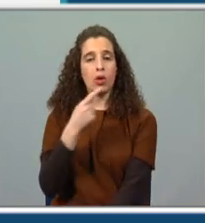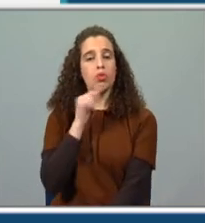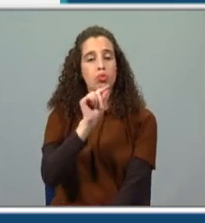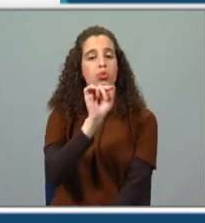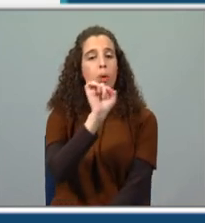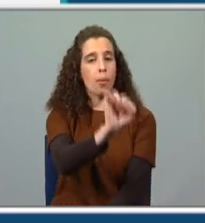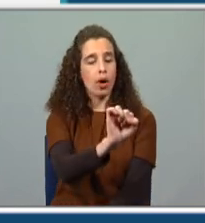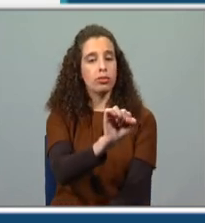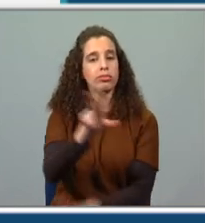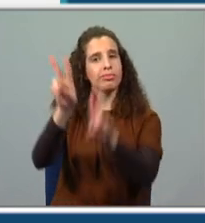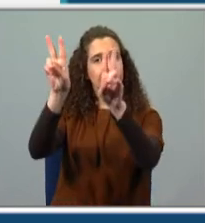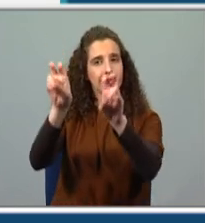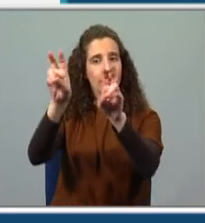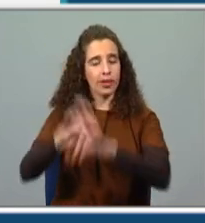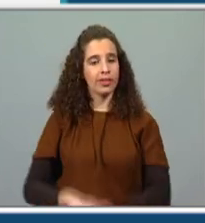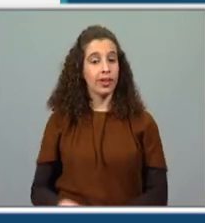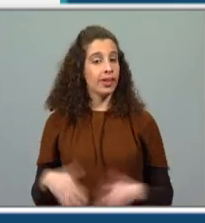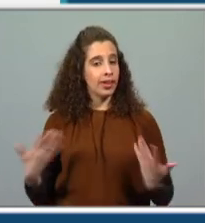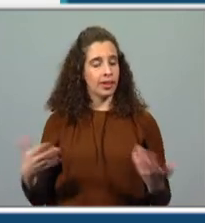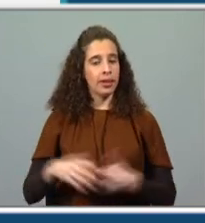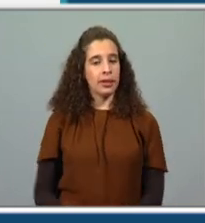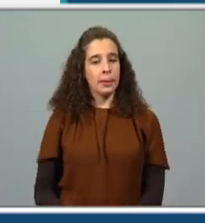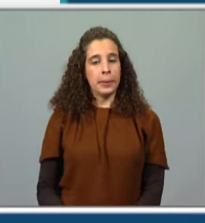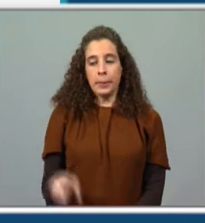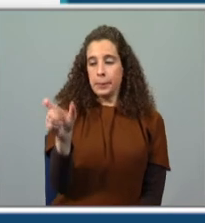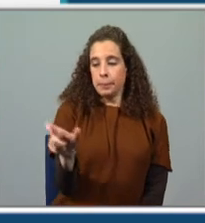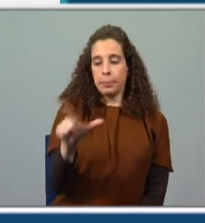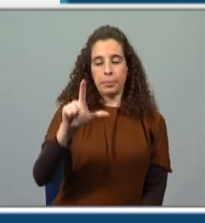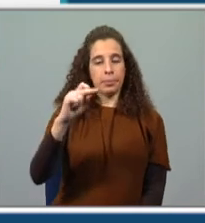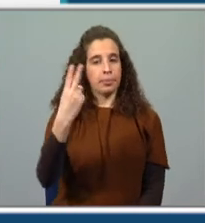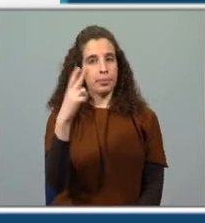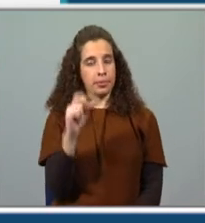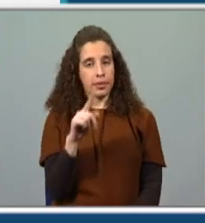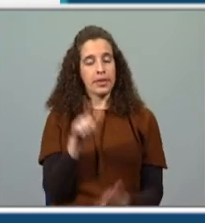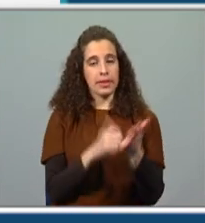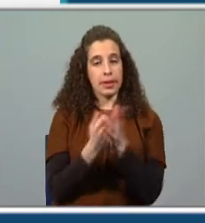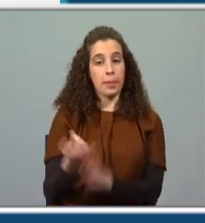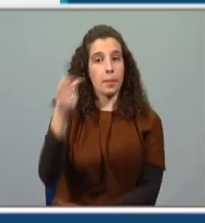título não era então na palavra Laura sempre que ela nos surgir sabemos que 標題當時不在勞拉這個詞中每當涉及到我們時，我們都知道